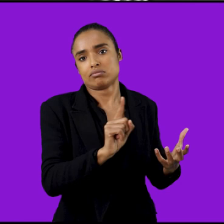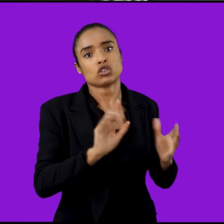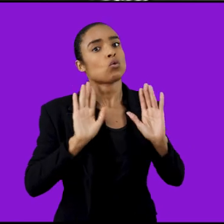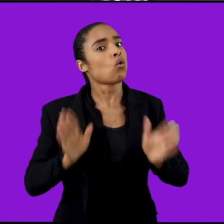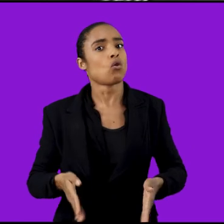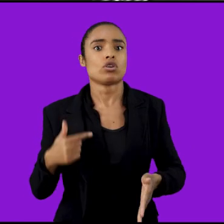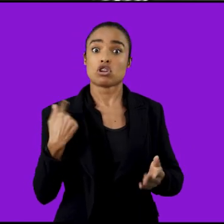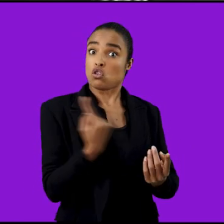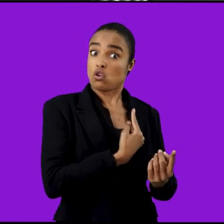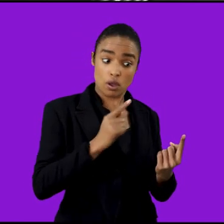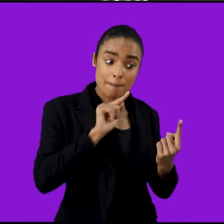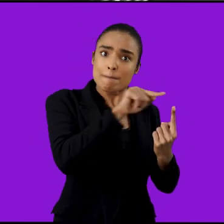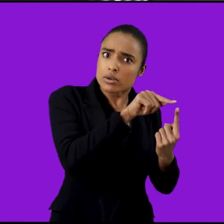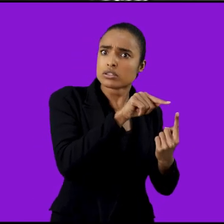a gente quer também”... Já localizou a função